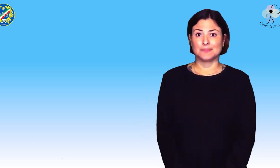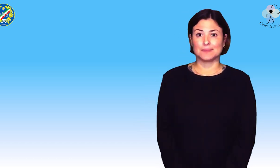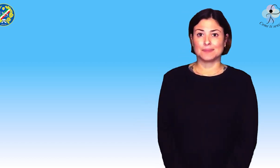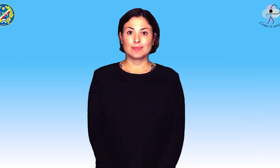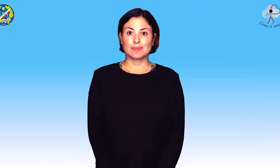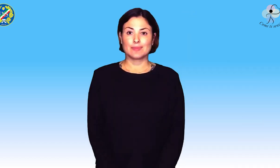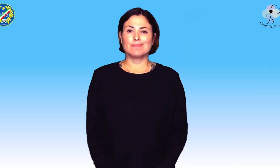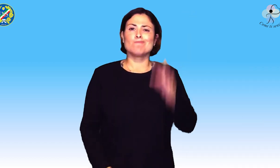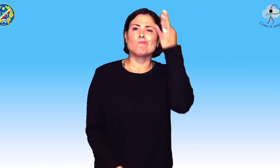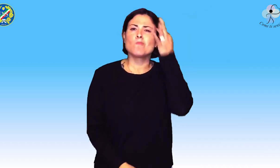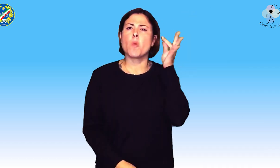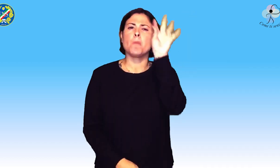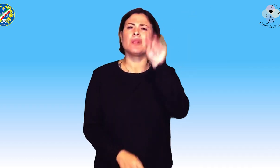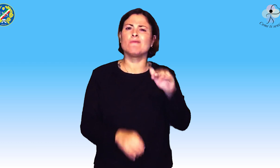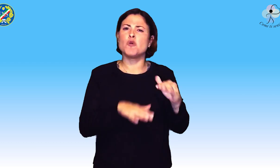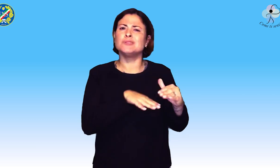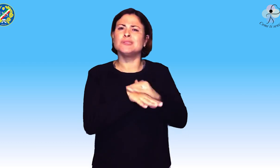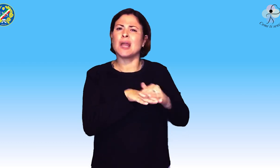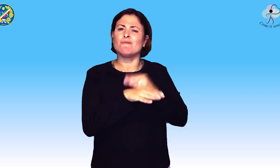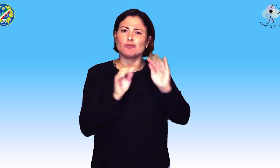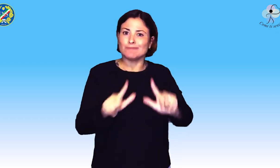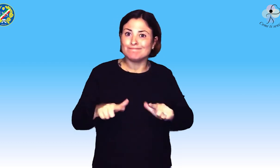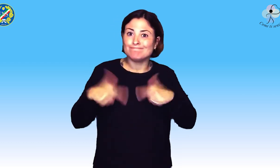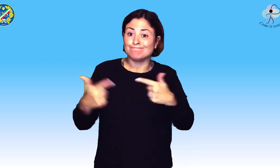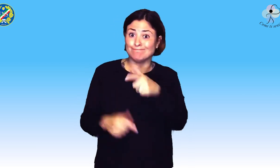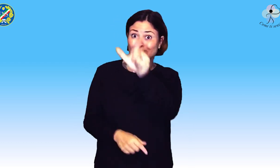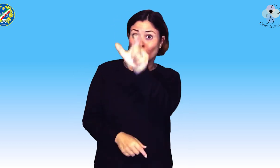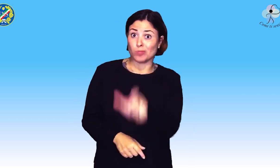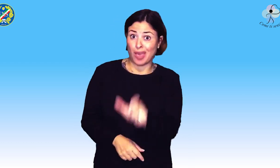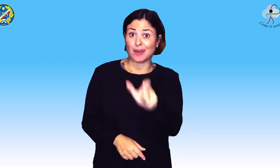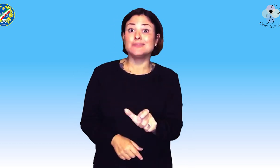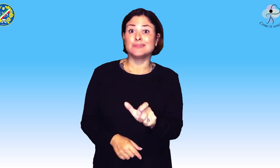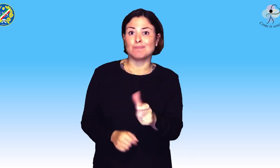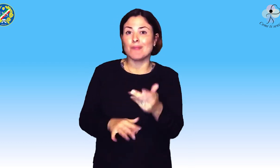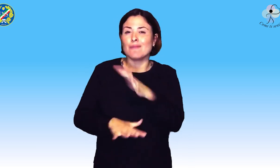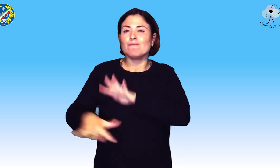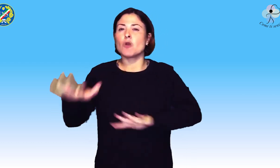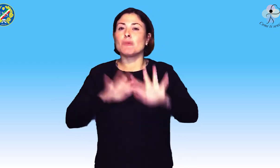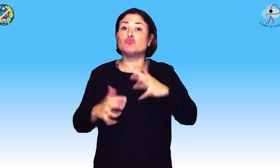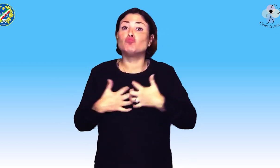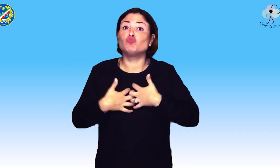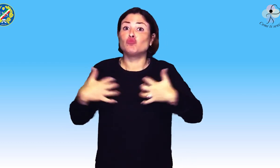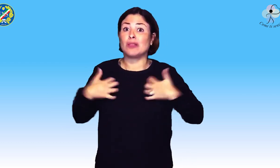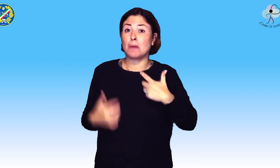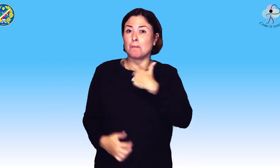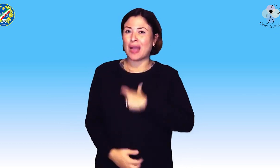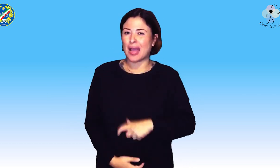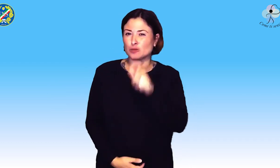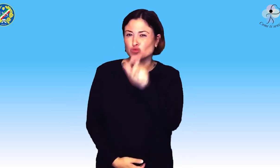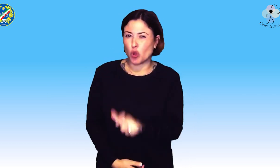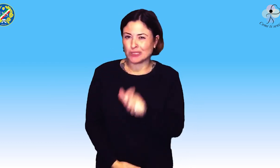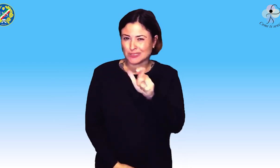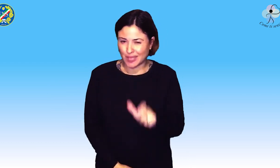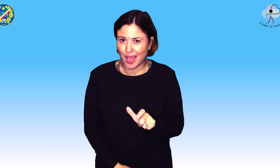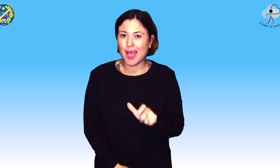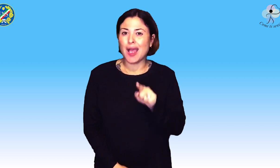Le finalità del Servizio sono offrire all’utenza informazioni scientifiche personalizzate,